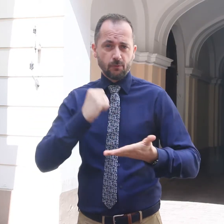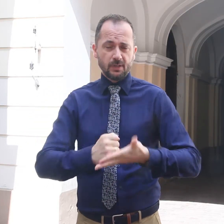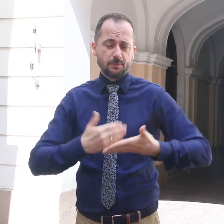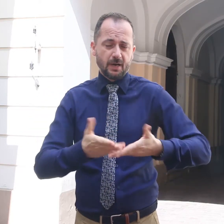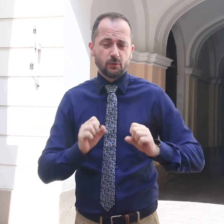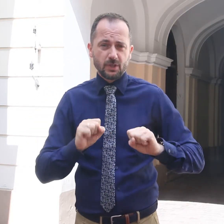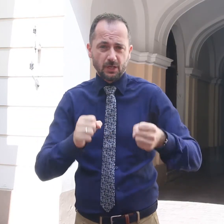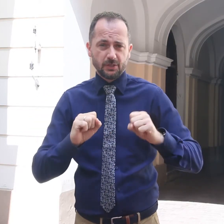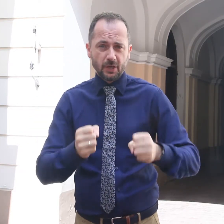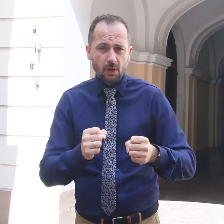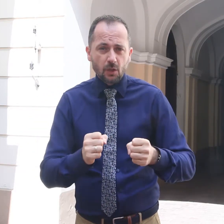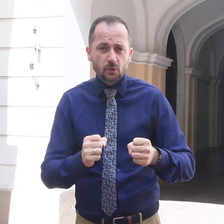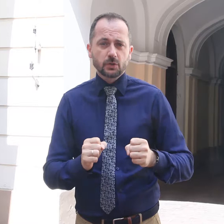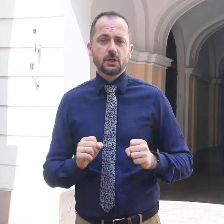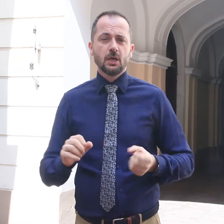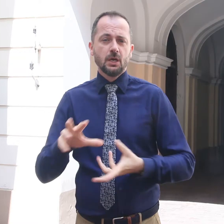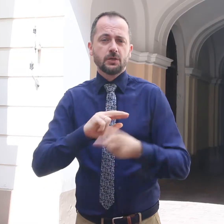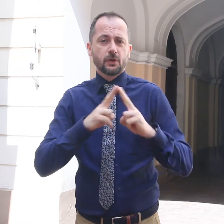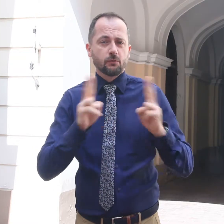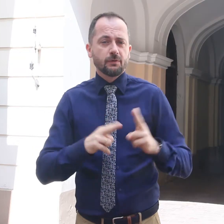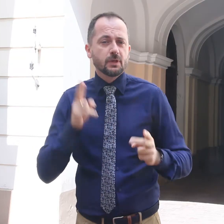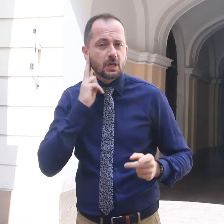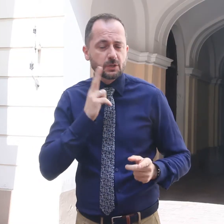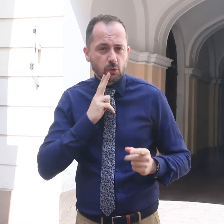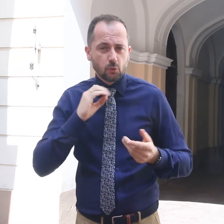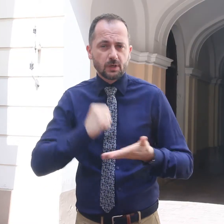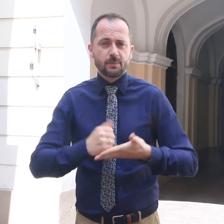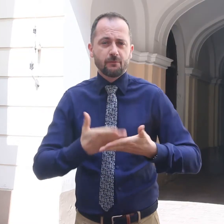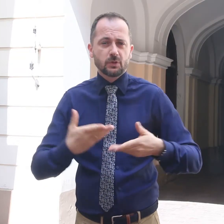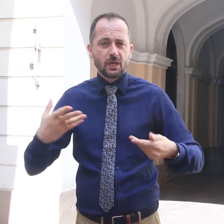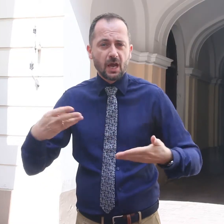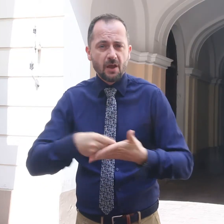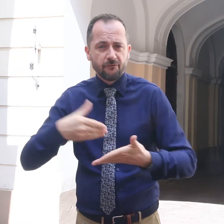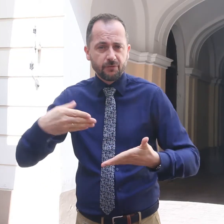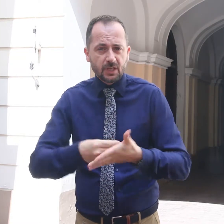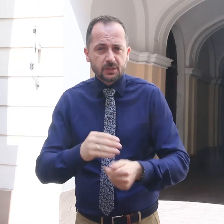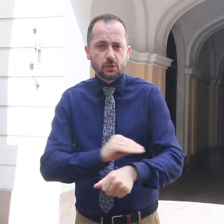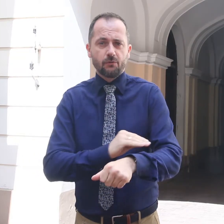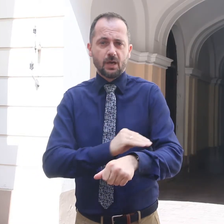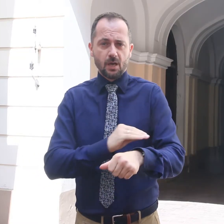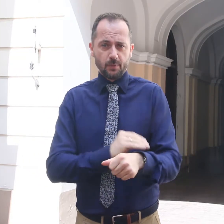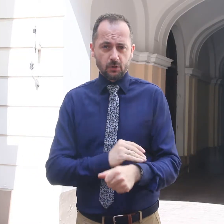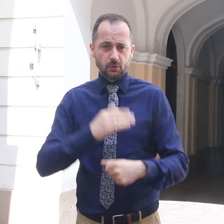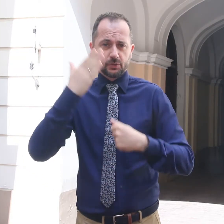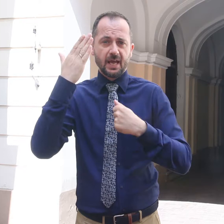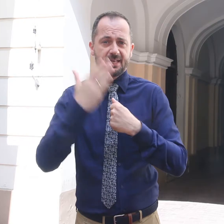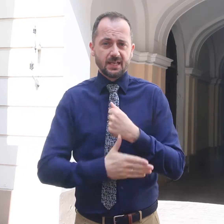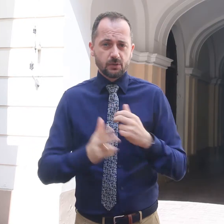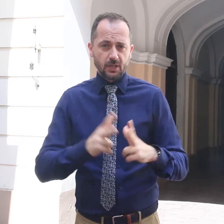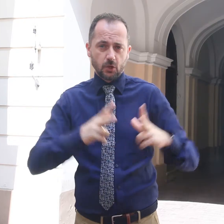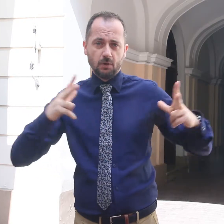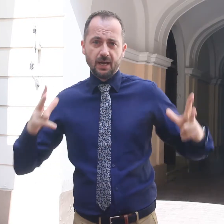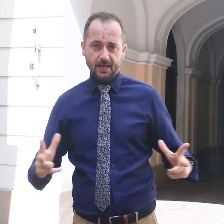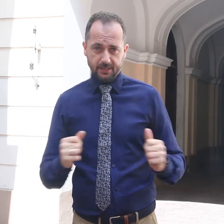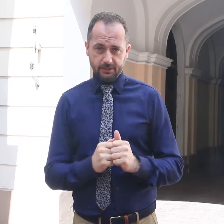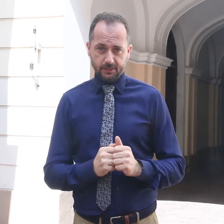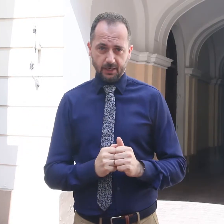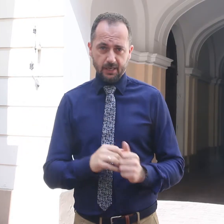sprawozdanie z działalności WFD i finansowe za ostatnią kadencję.